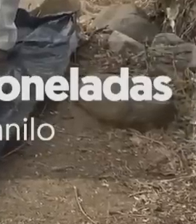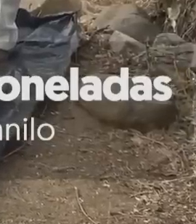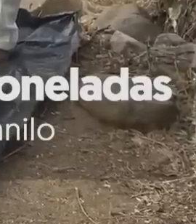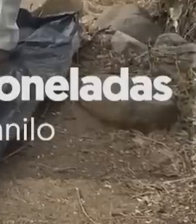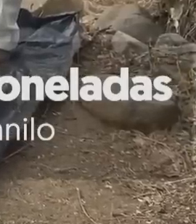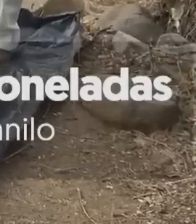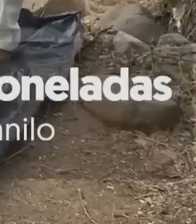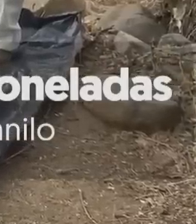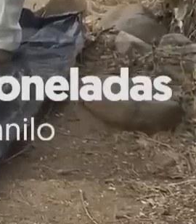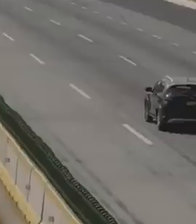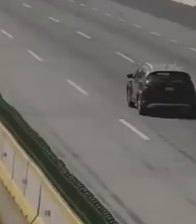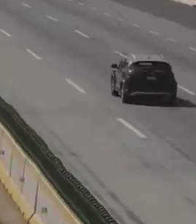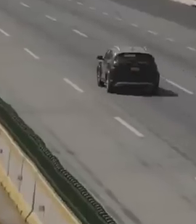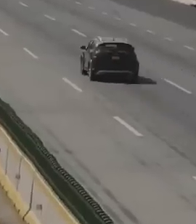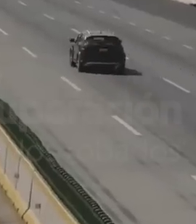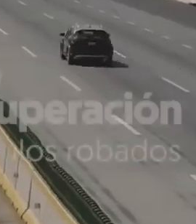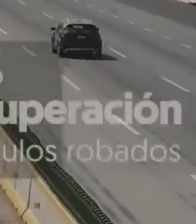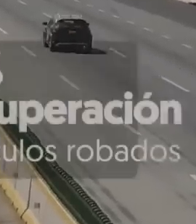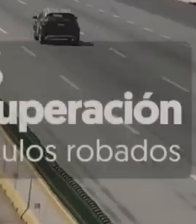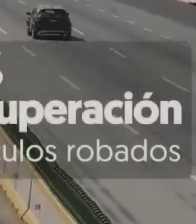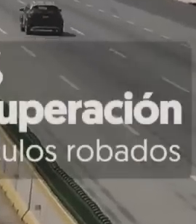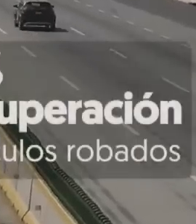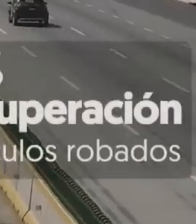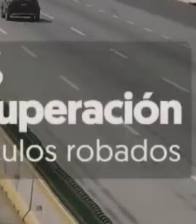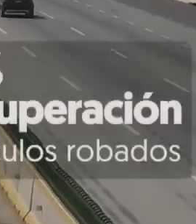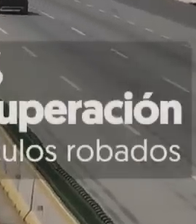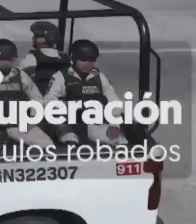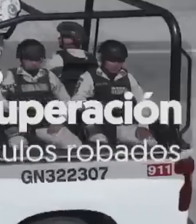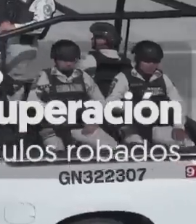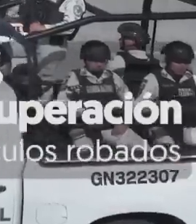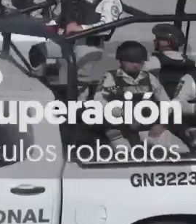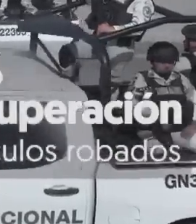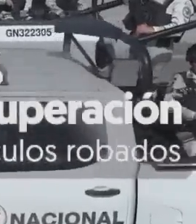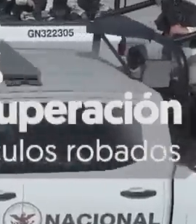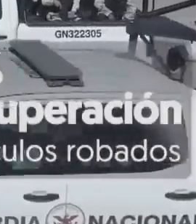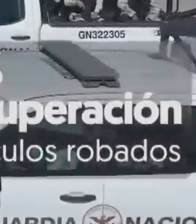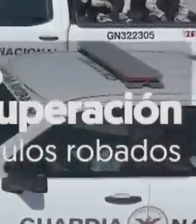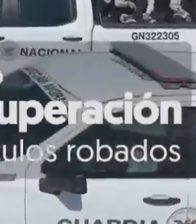en el mes de diciembre También se disminuyó el robo al autotransporte con la implementación